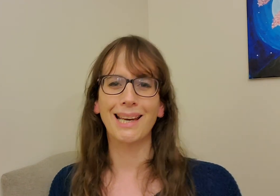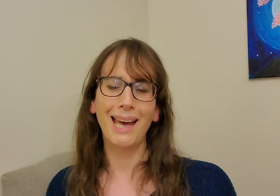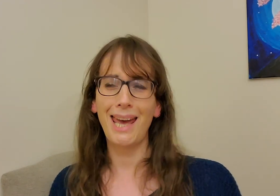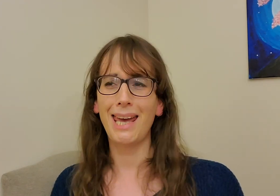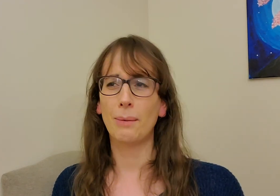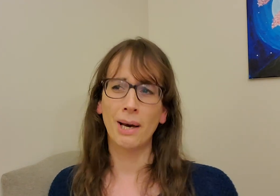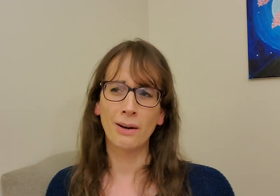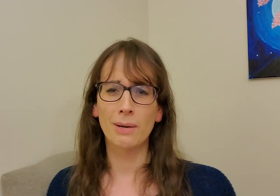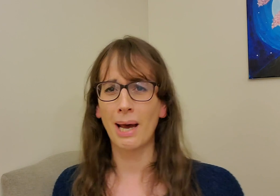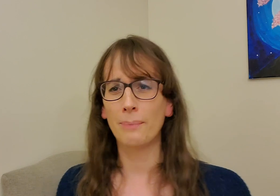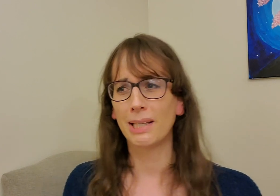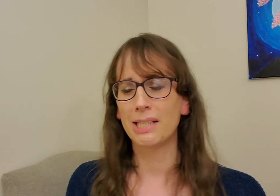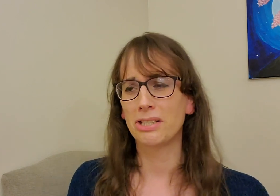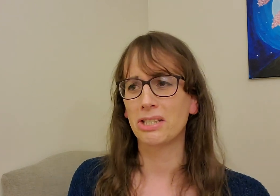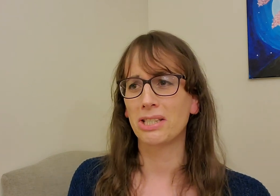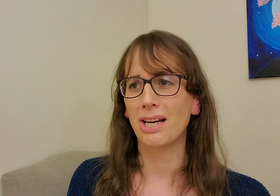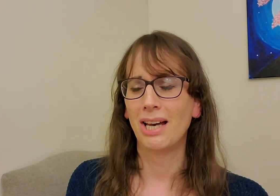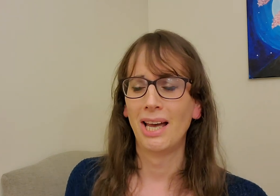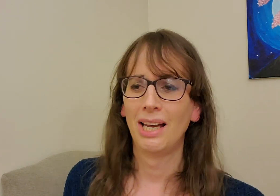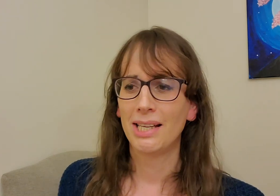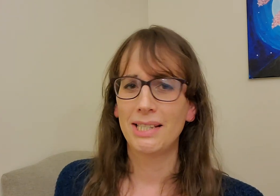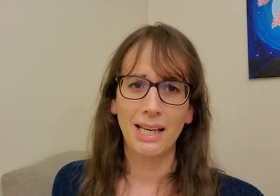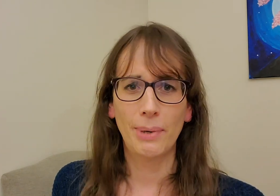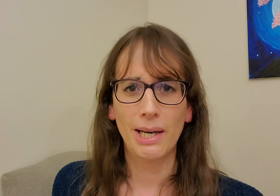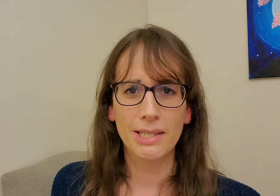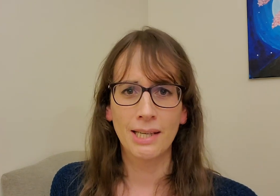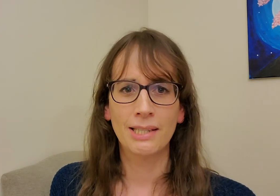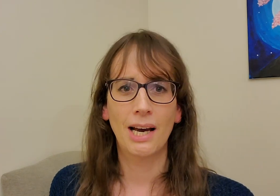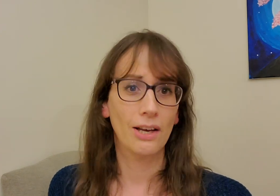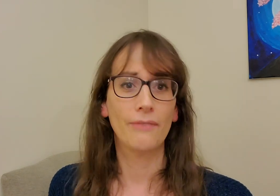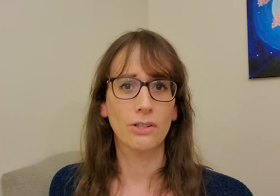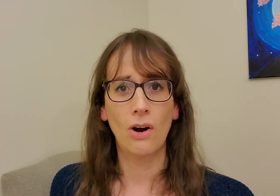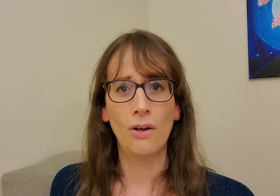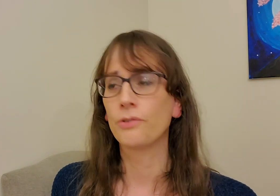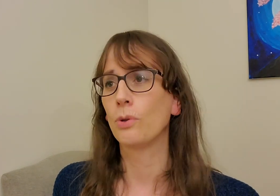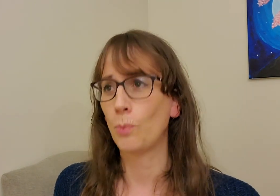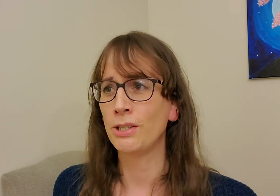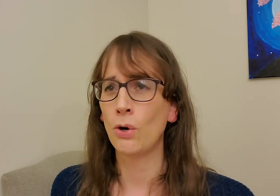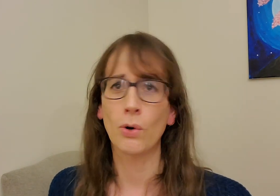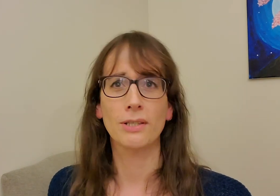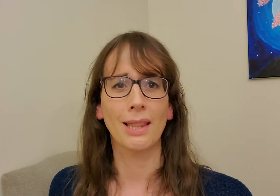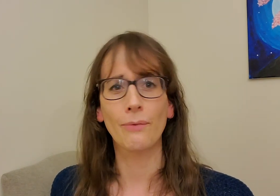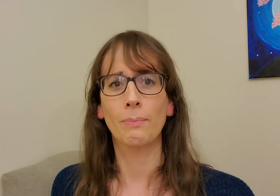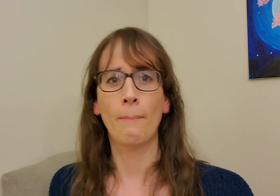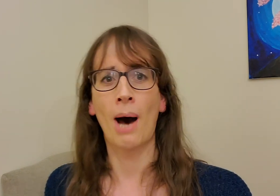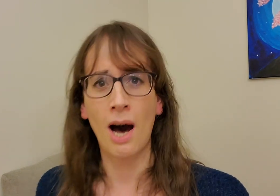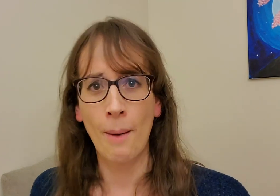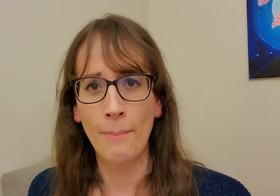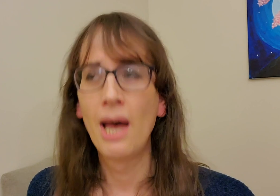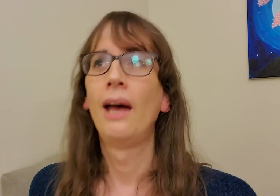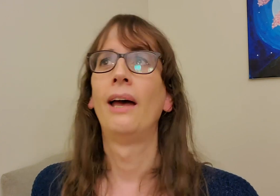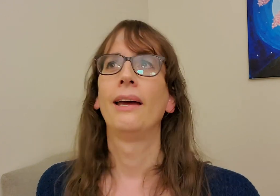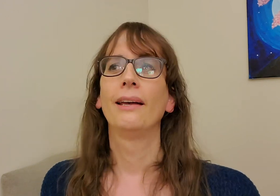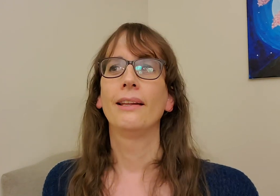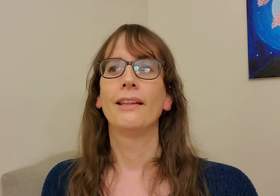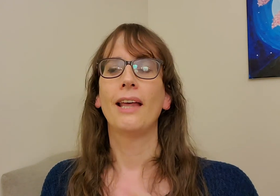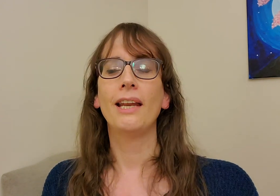Él dice: "Oye, ven a mi casa, solo toma un autobús." Y tuve que arrastrarme por la ventana porque vivo con mi mamá.